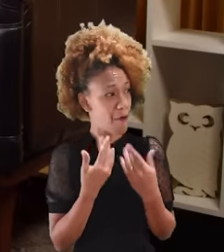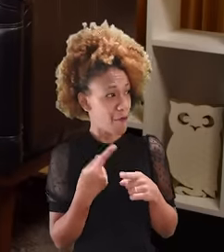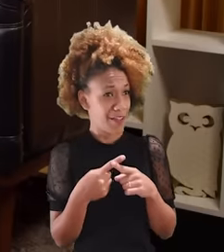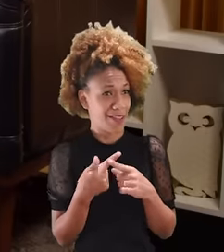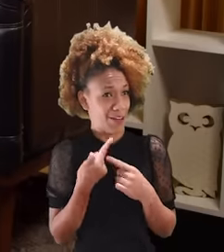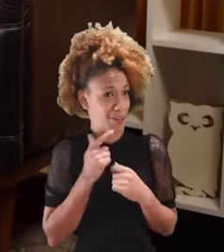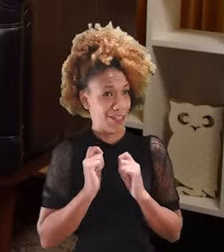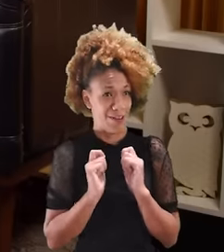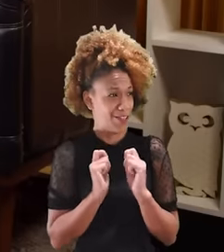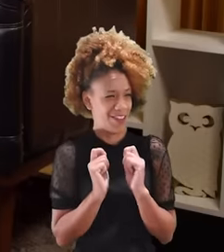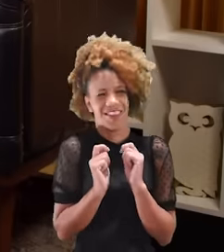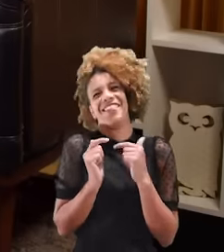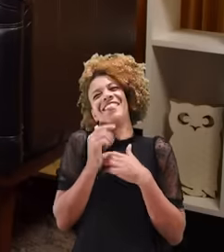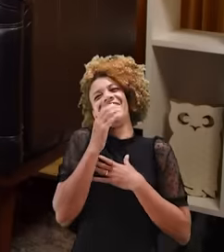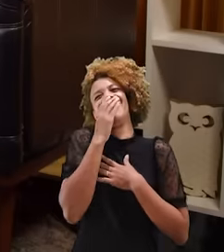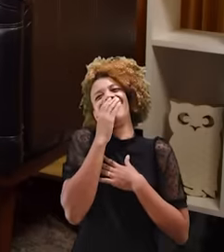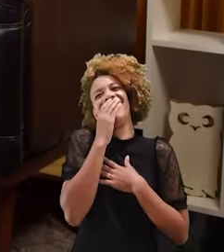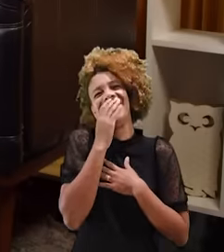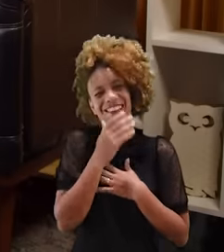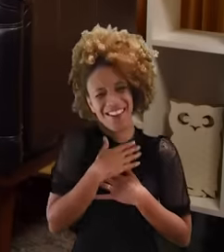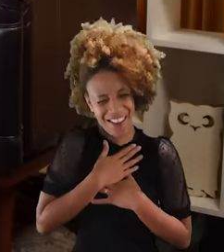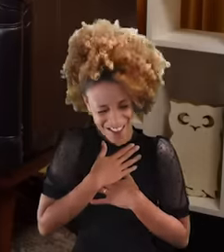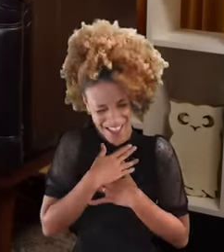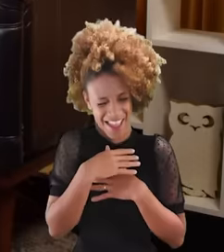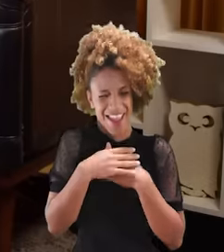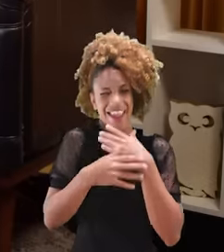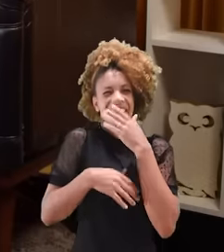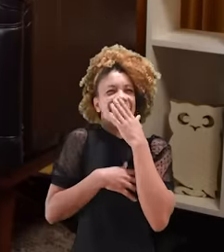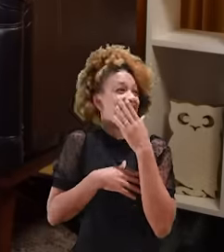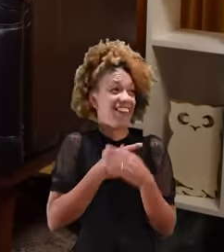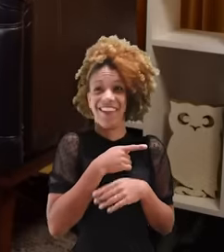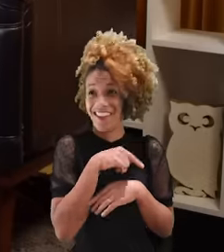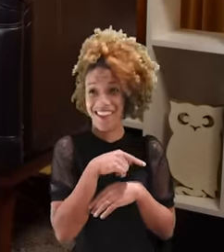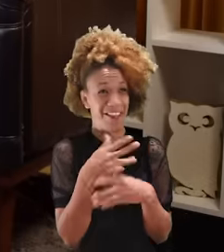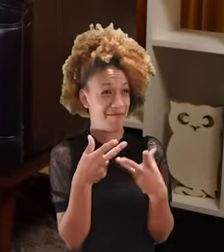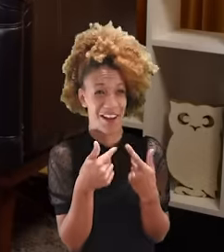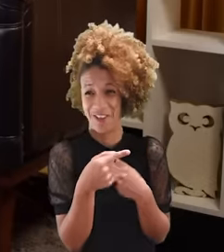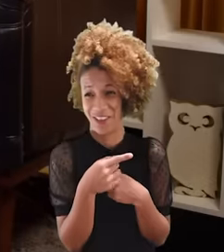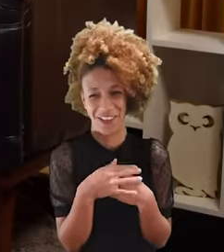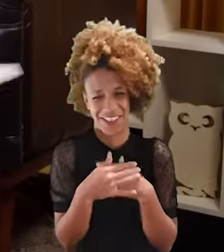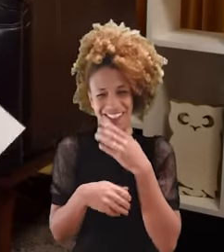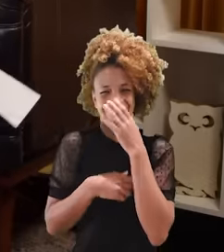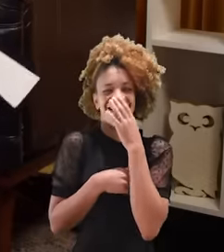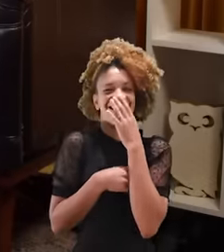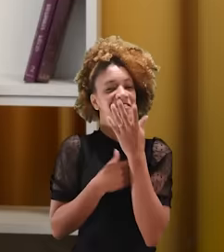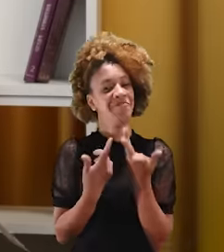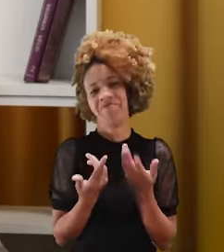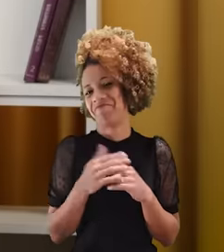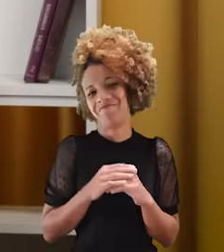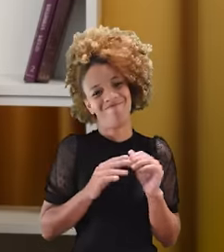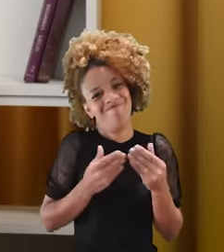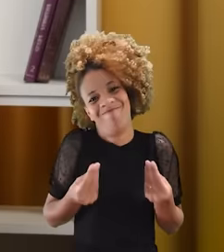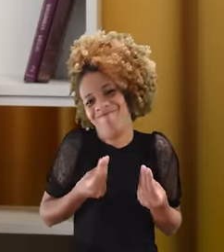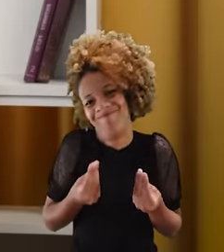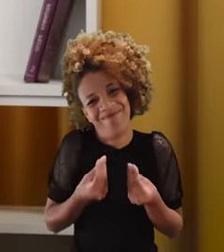controlar e ela é Ela é maravilhosa pois é não tem como você não ficar nessa entrevista essa